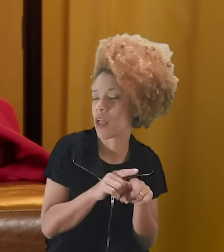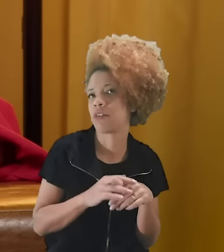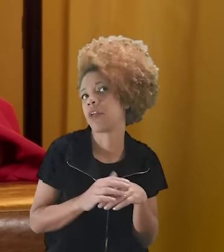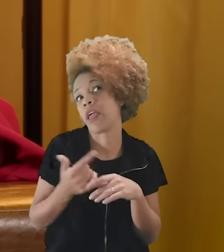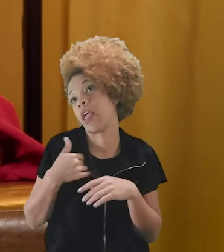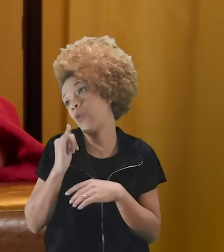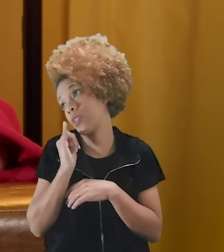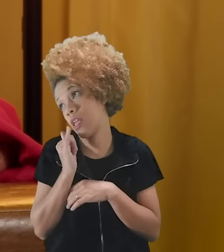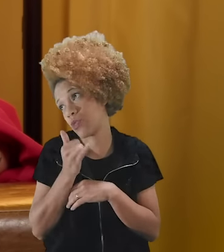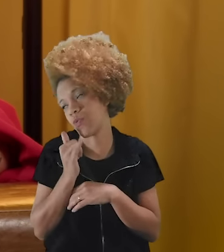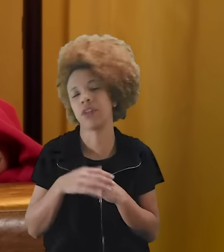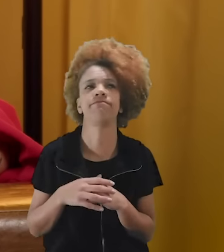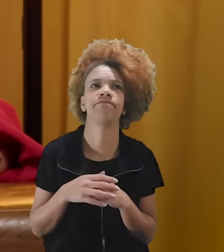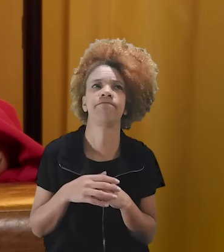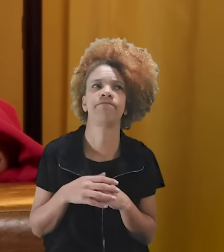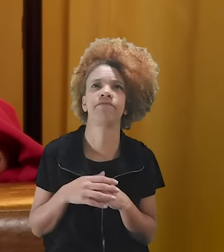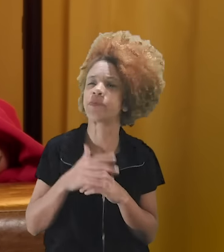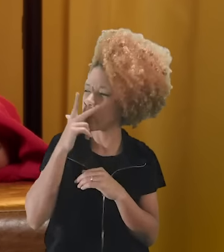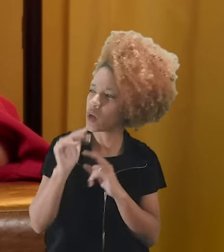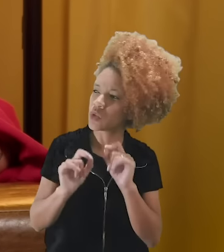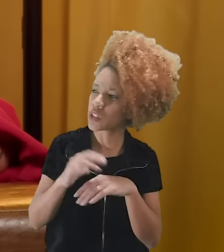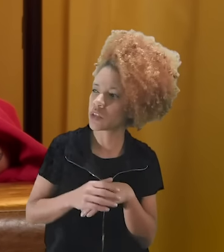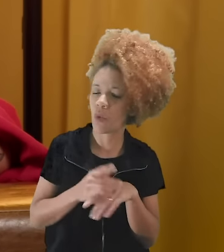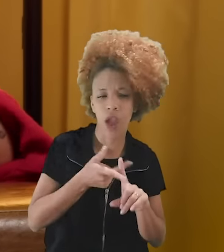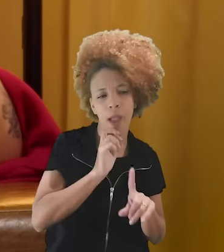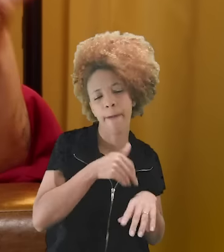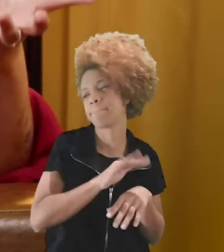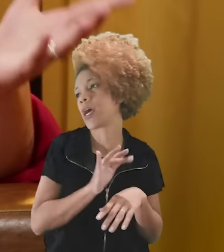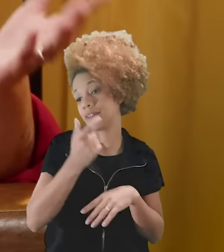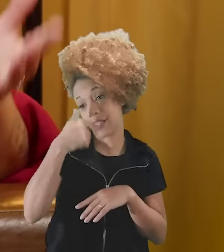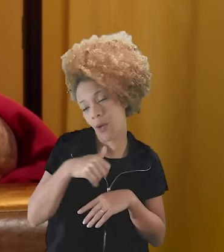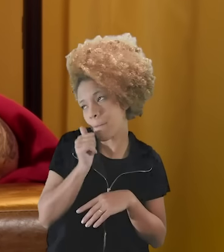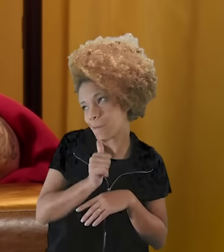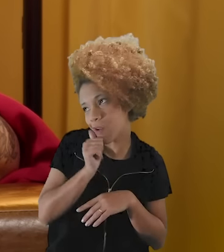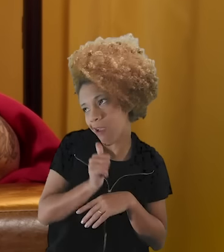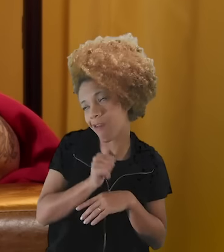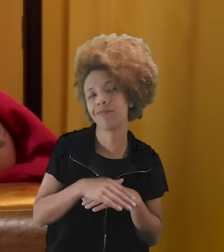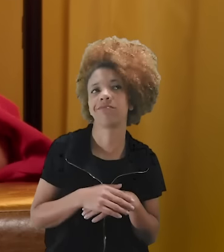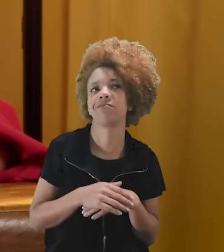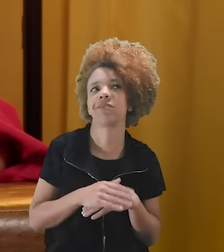eh eu como narradora eu acho acho que o heate vem mais pelo fato de eu ser mulher e eu acredito